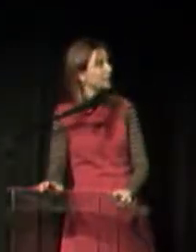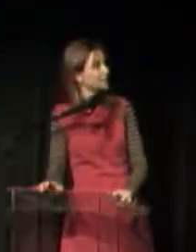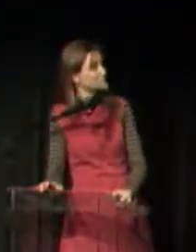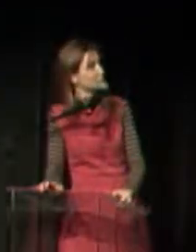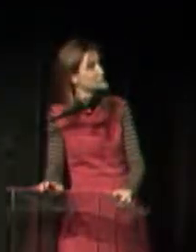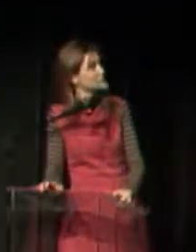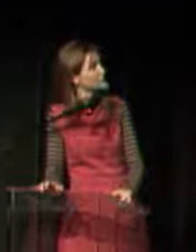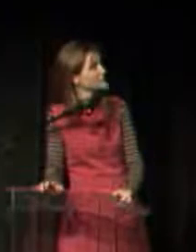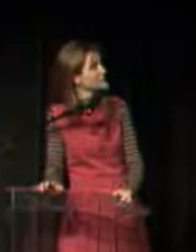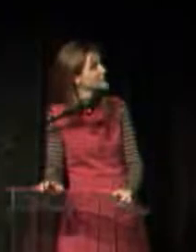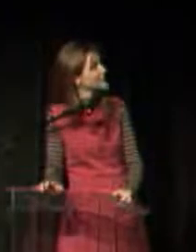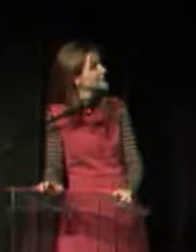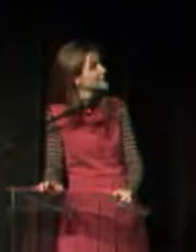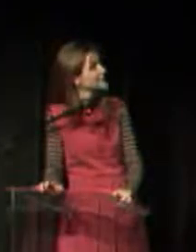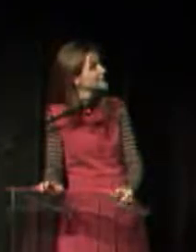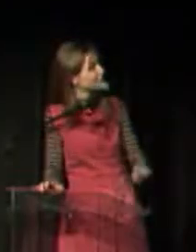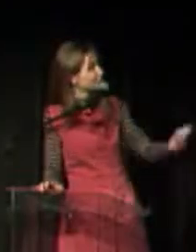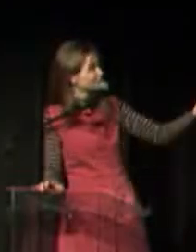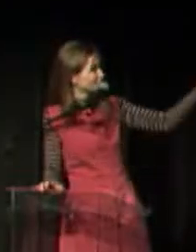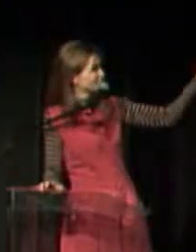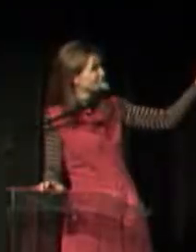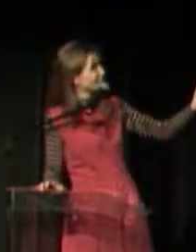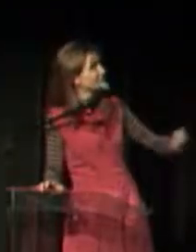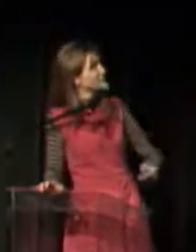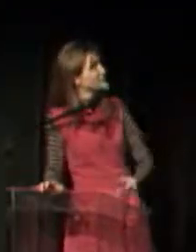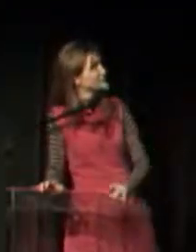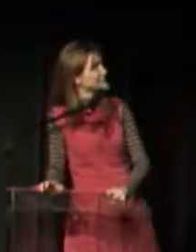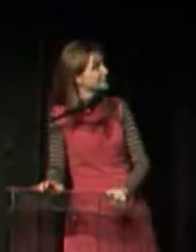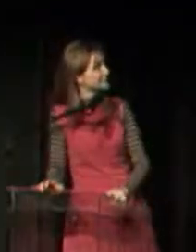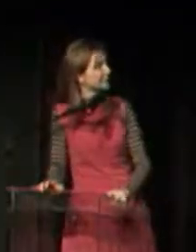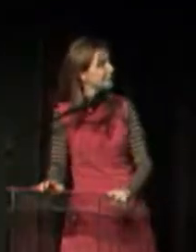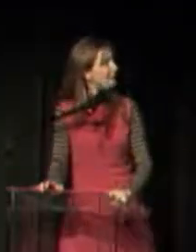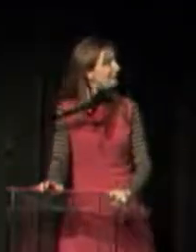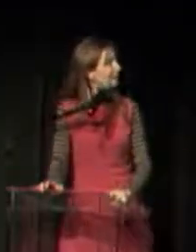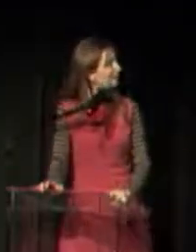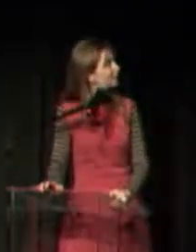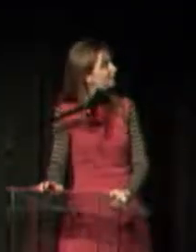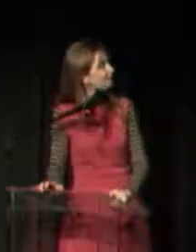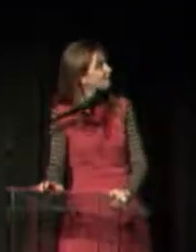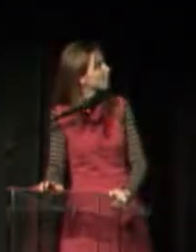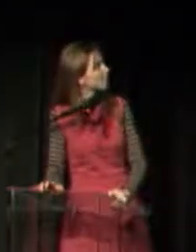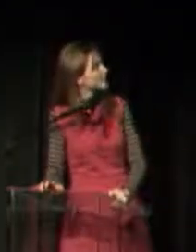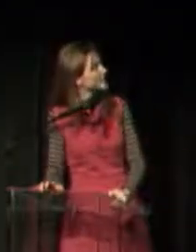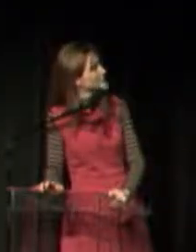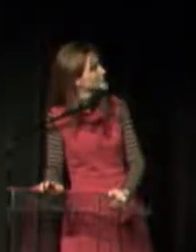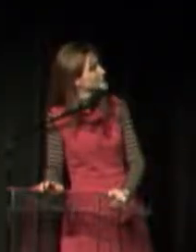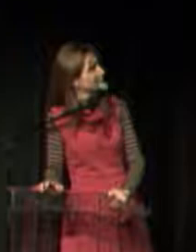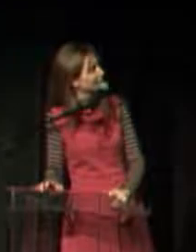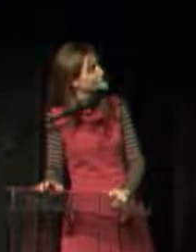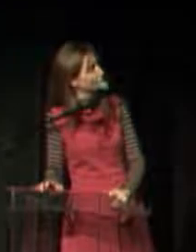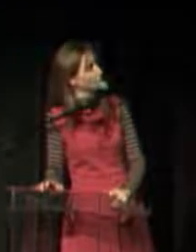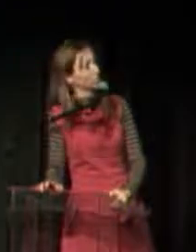E as orientações deles eram o seguinte, aqui não deu para ler muito bem, mas era: "Proibido pegar o colchão",